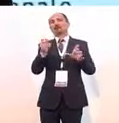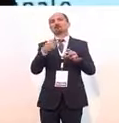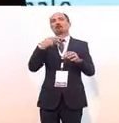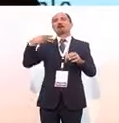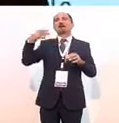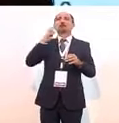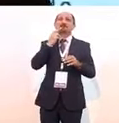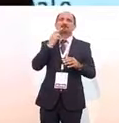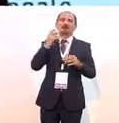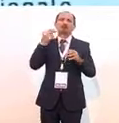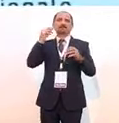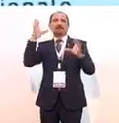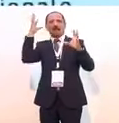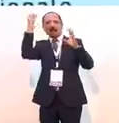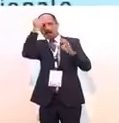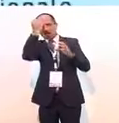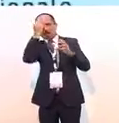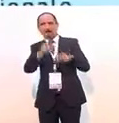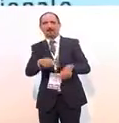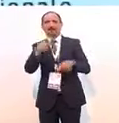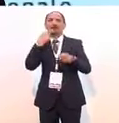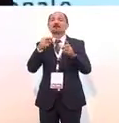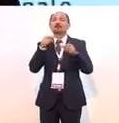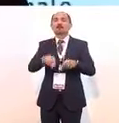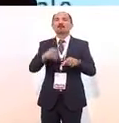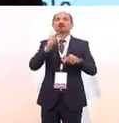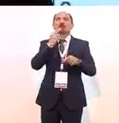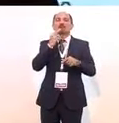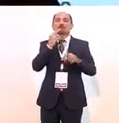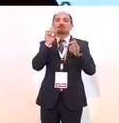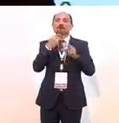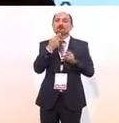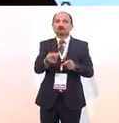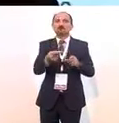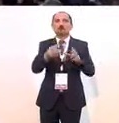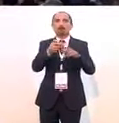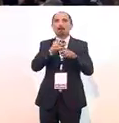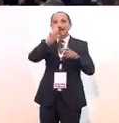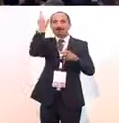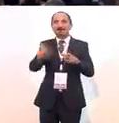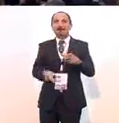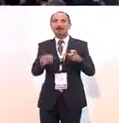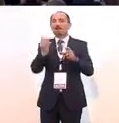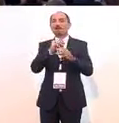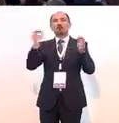non lo devi dire”. Se questo Paese è ripartito, non è ripartito per caso. Nel 2014 c’era